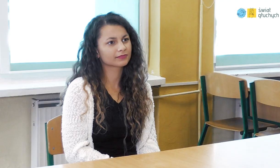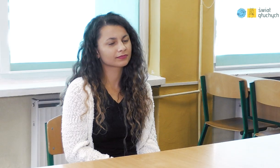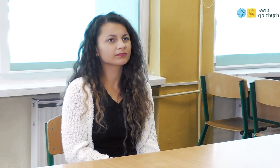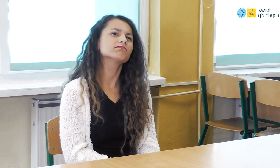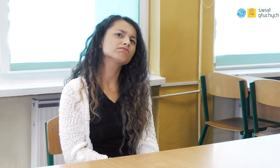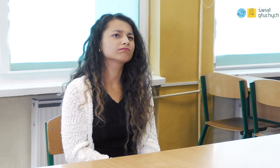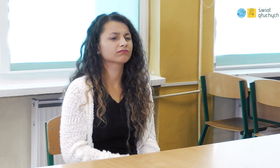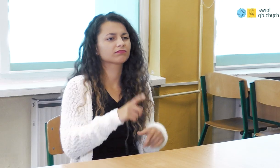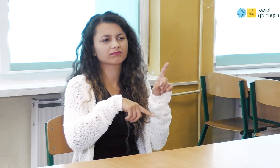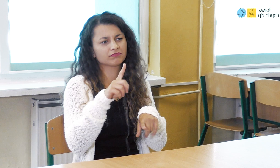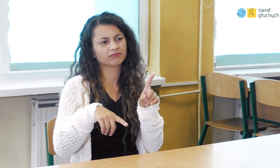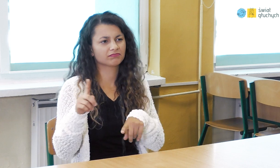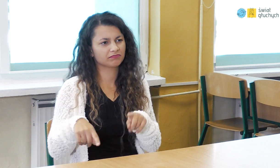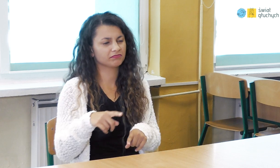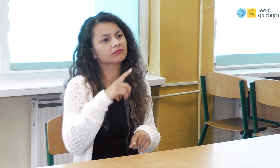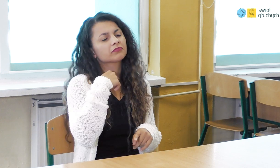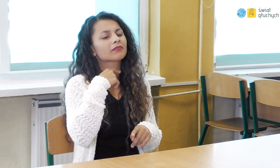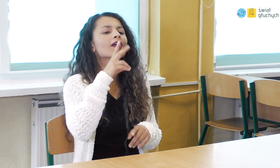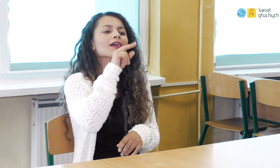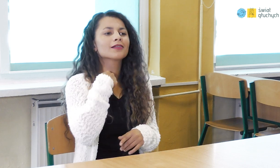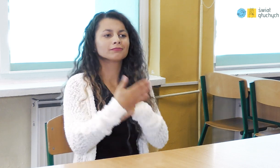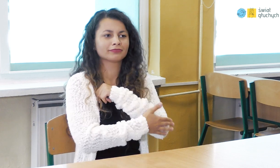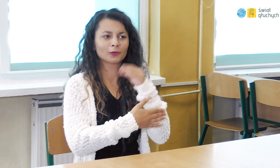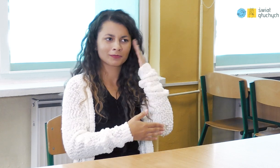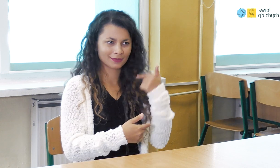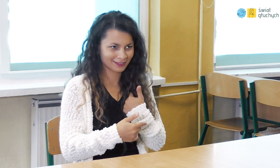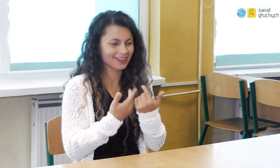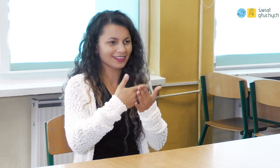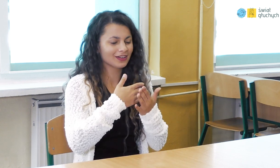Zależy. Umiem mówić, jest to dla mnie podporą.